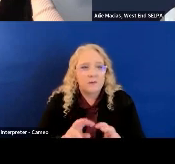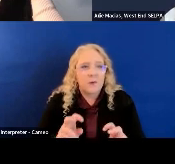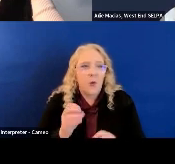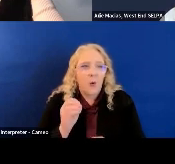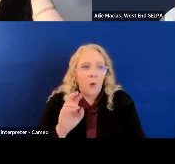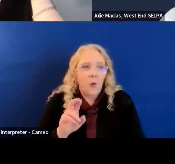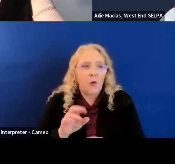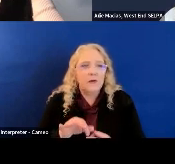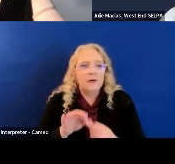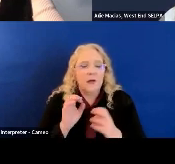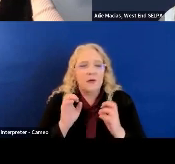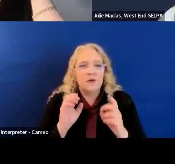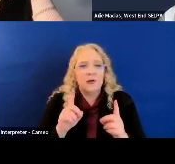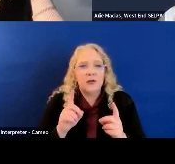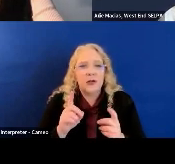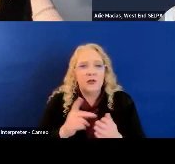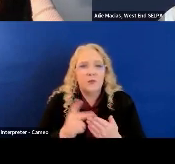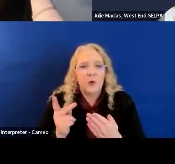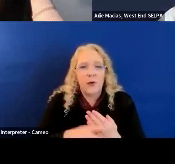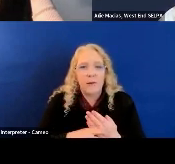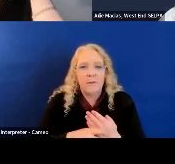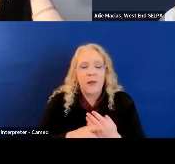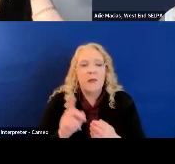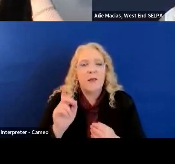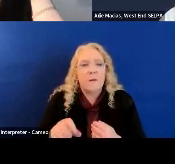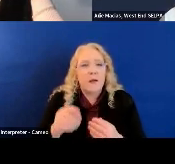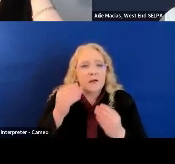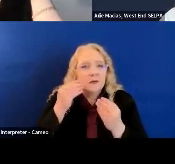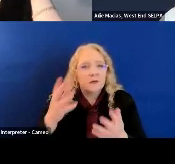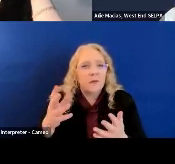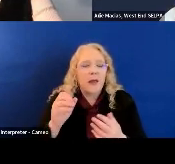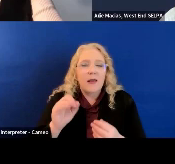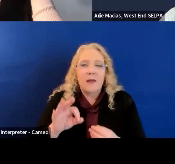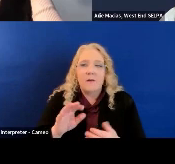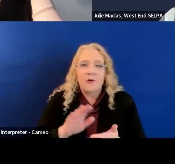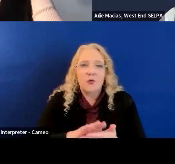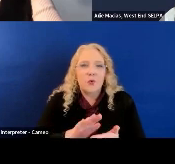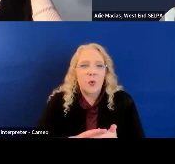conoce como aviso previo por escrito siempre que la escuela proponga o se niegue a cambiar